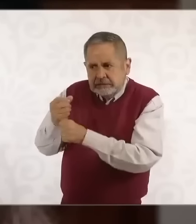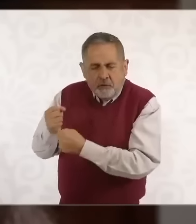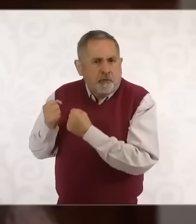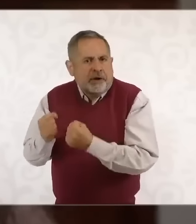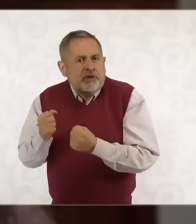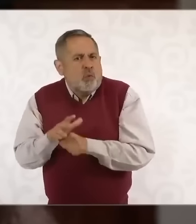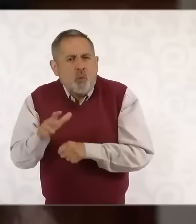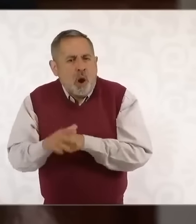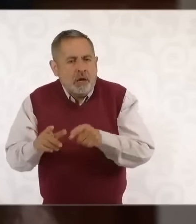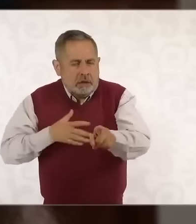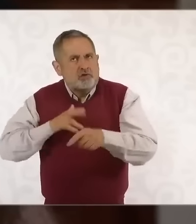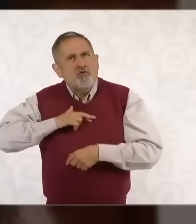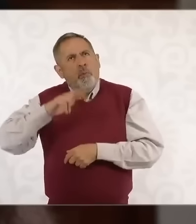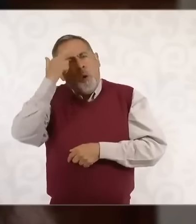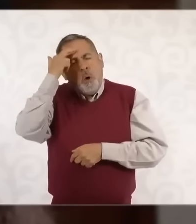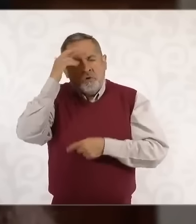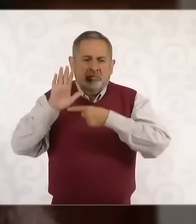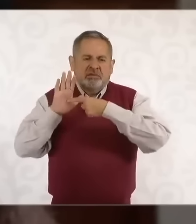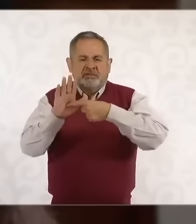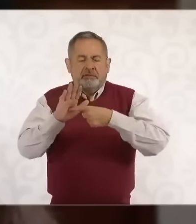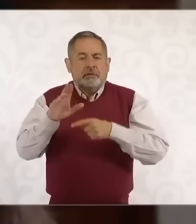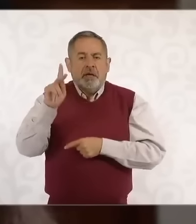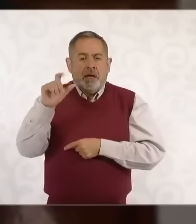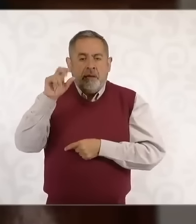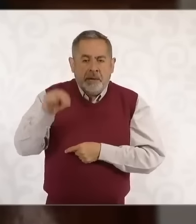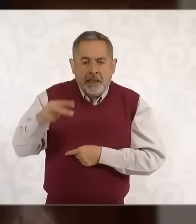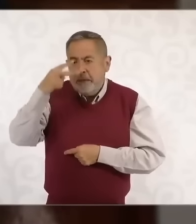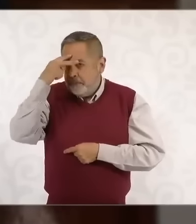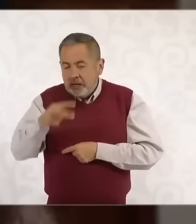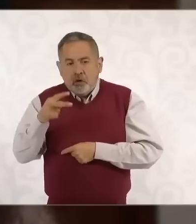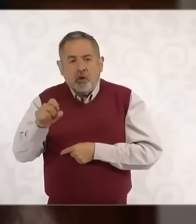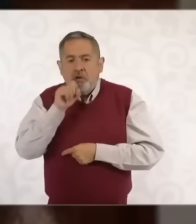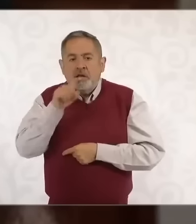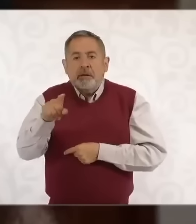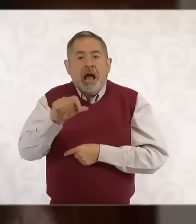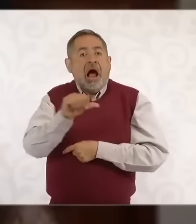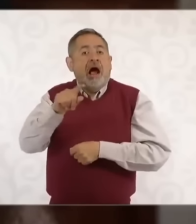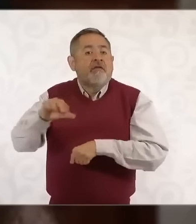muy bien que se presentó pues también el plan eh México en el sector farmacéutico, que usted ha